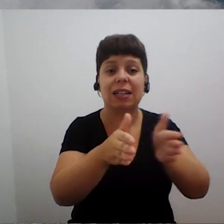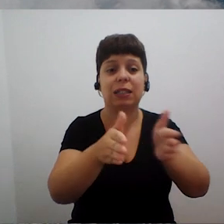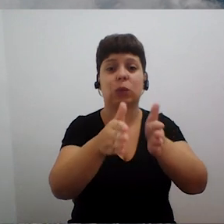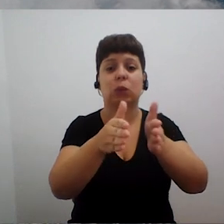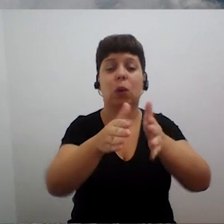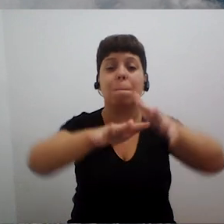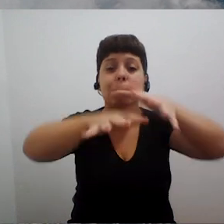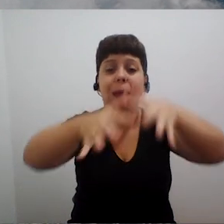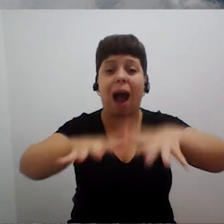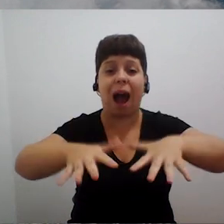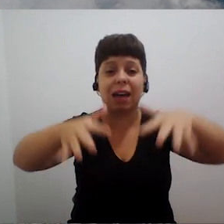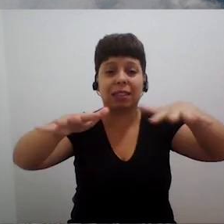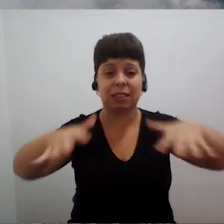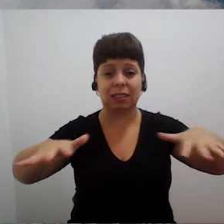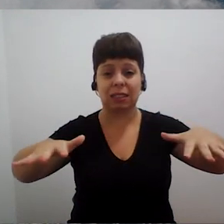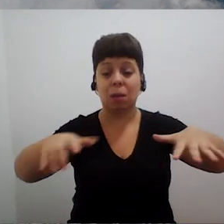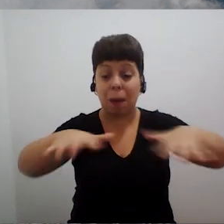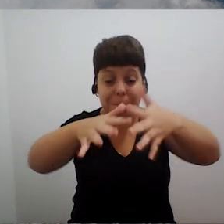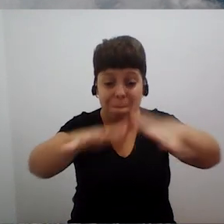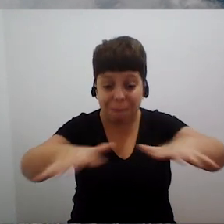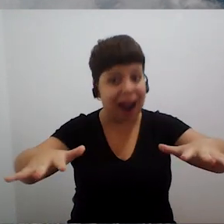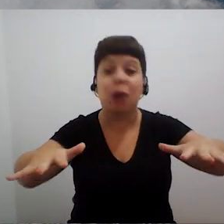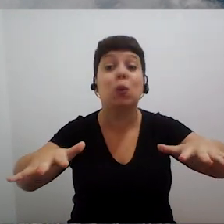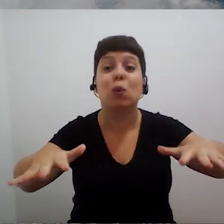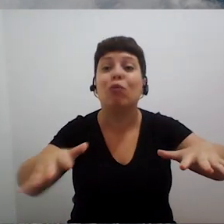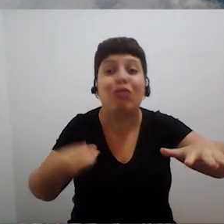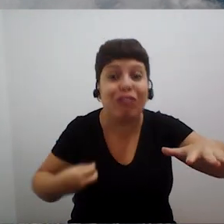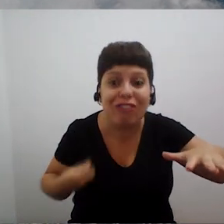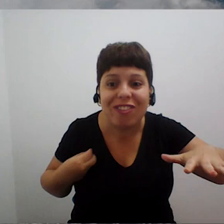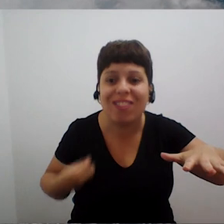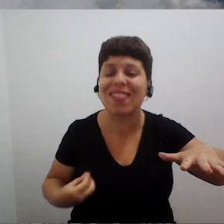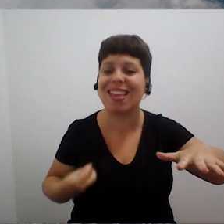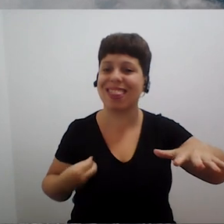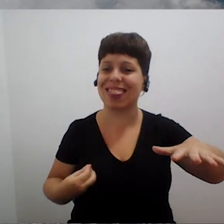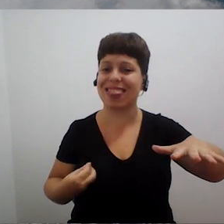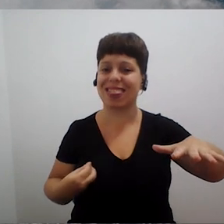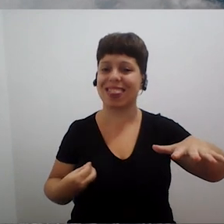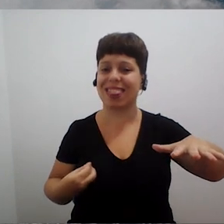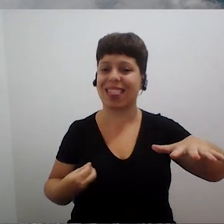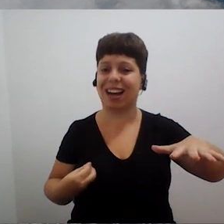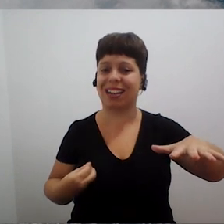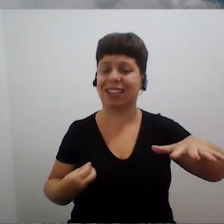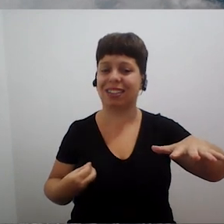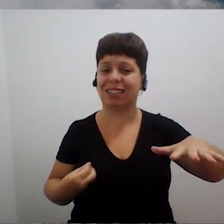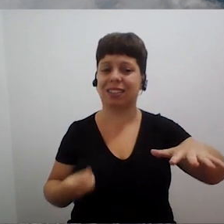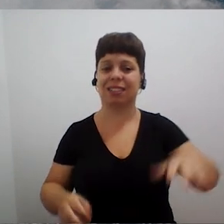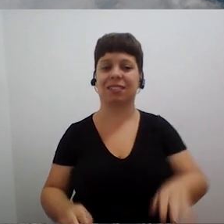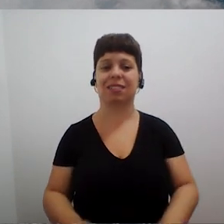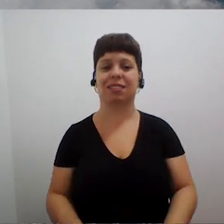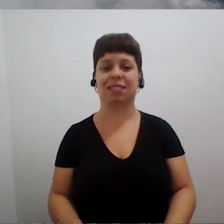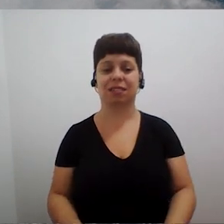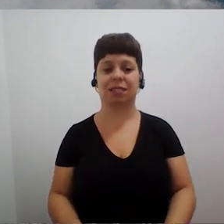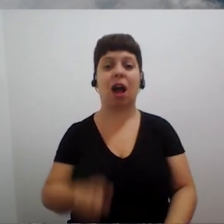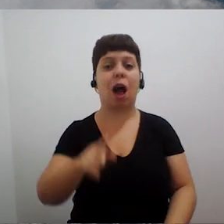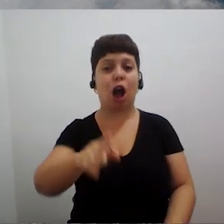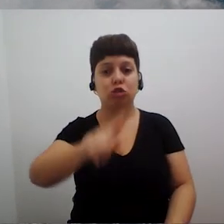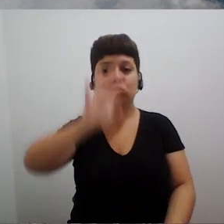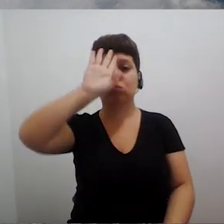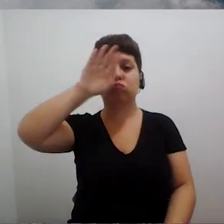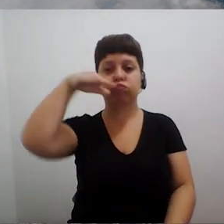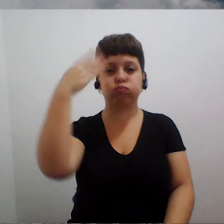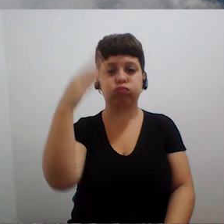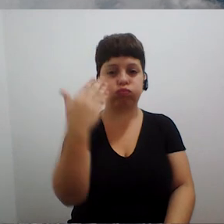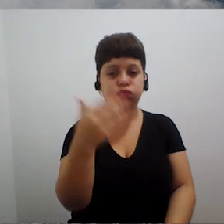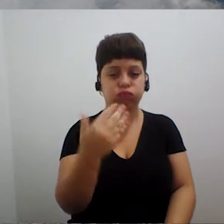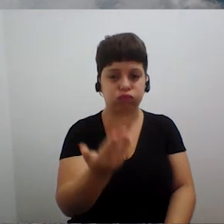porque o mar para nós é vida, o mar nós temos as entidades nós cultuamos pelo mar